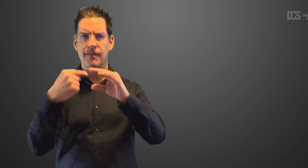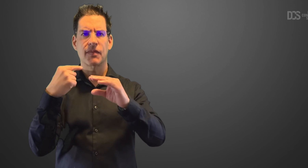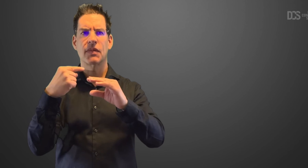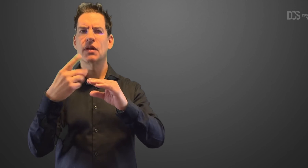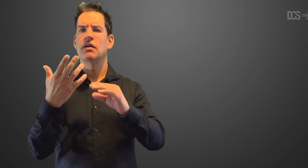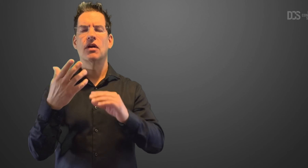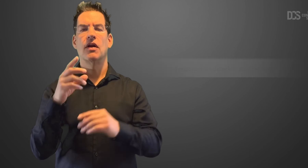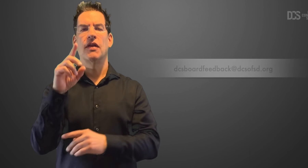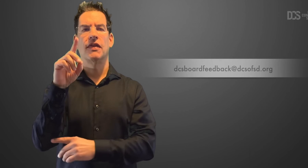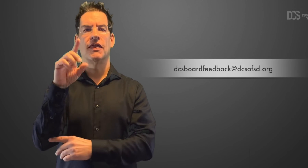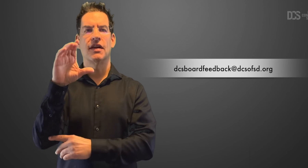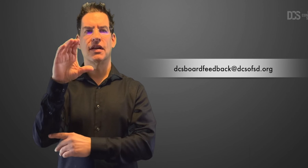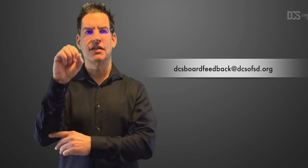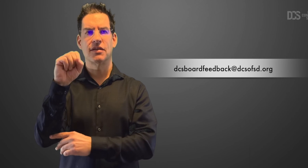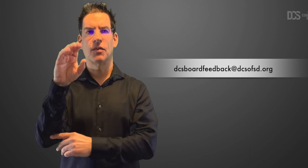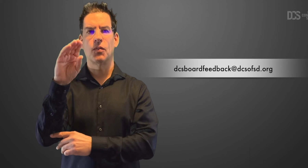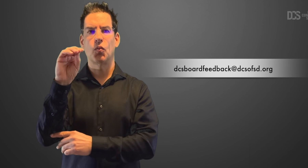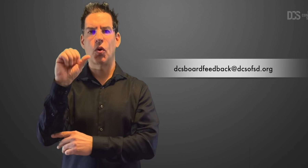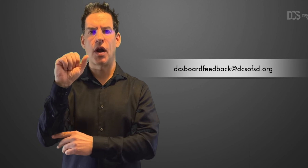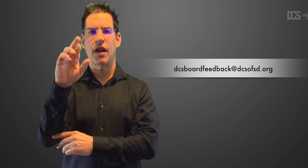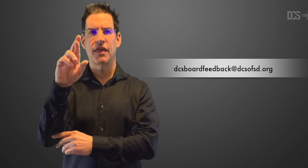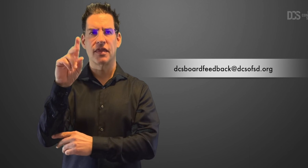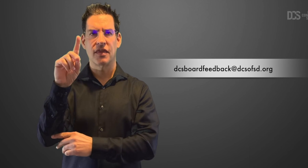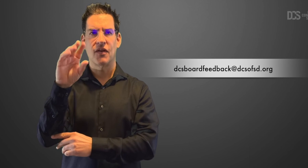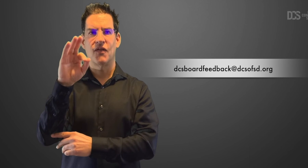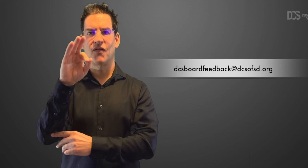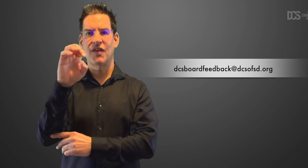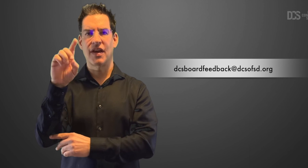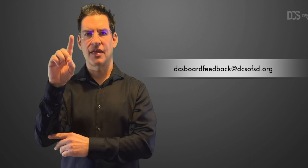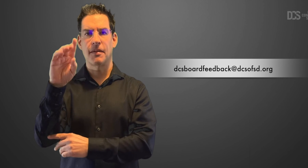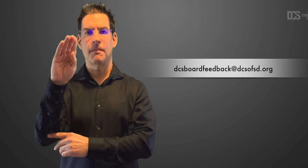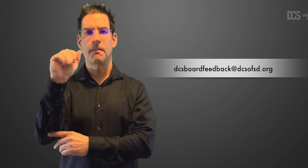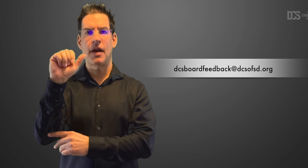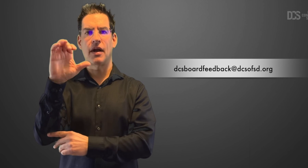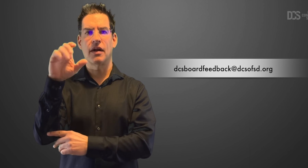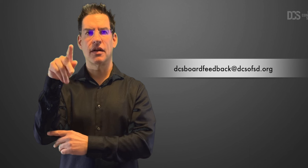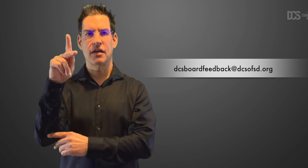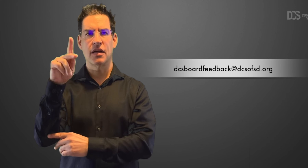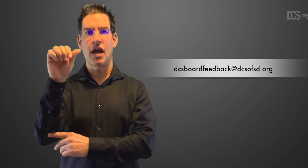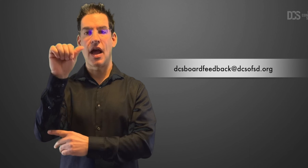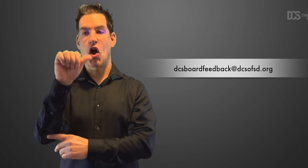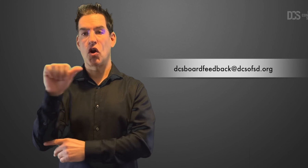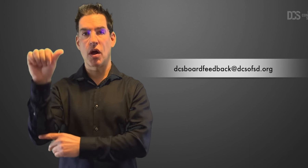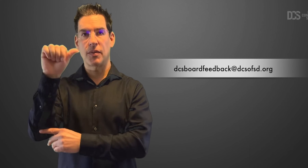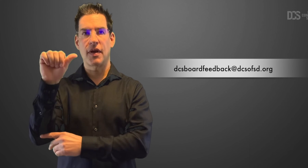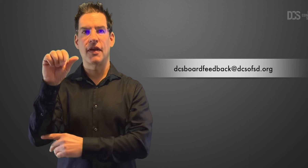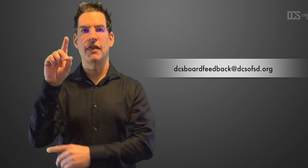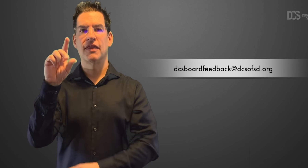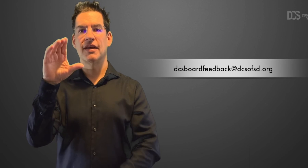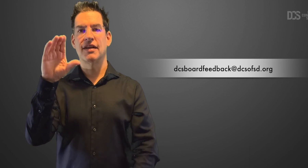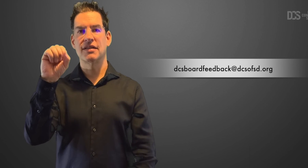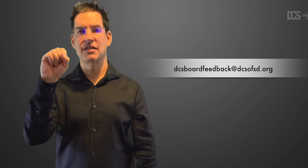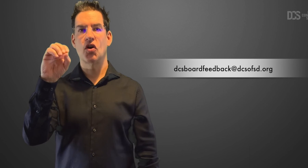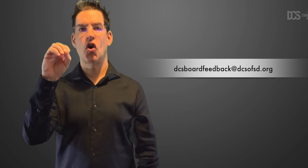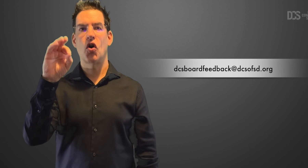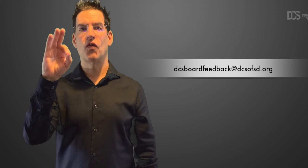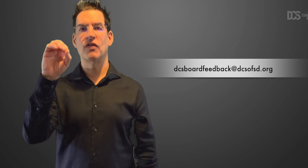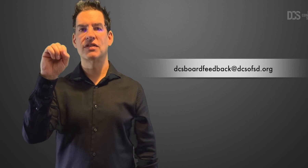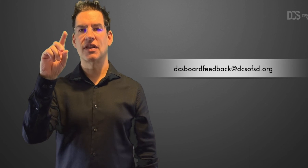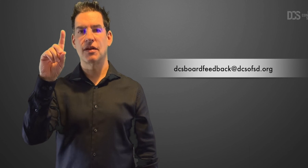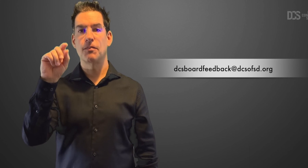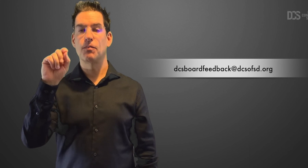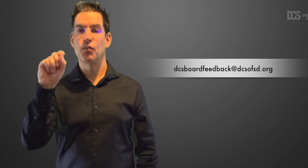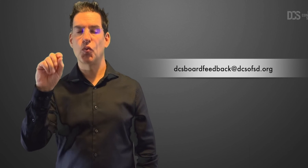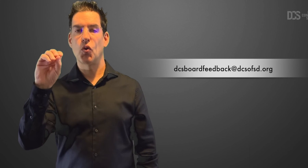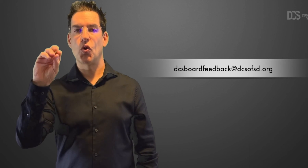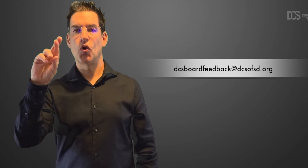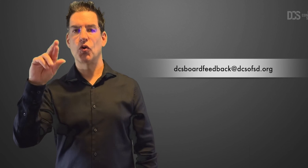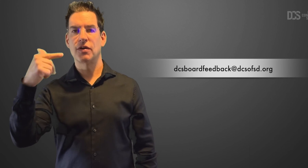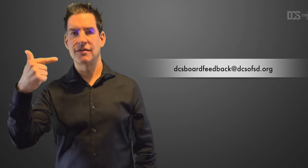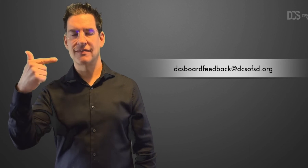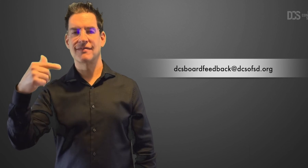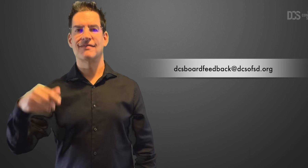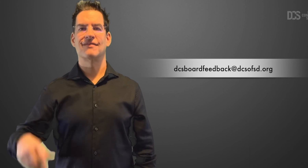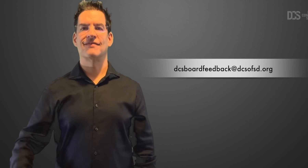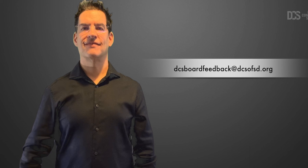Envíe un correo electrónico a dcsboardfeedback@dcsofsd.org